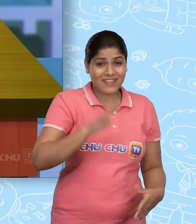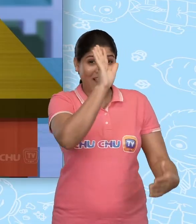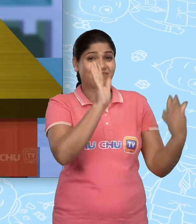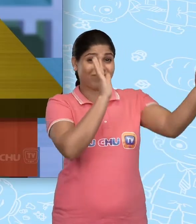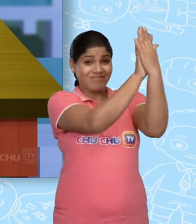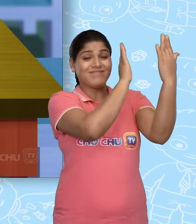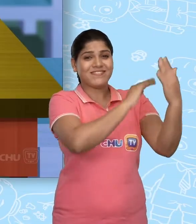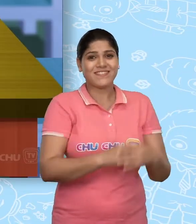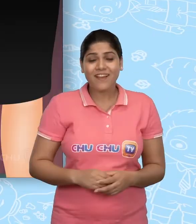High five!